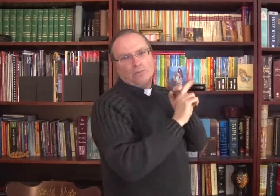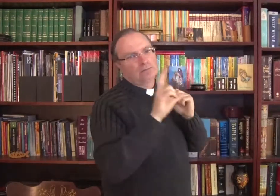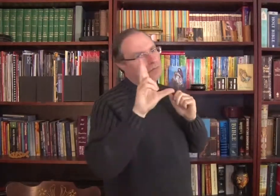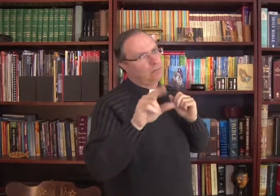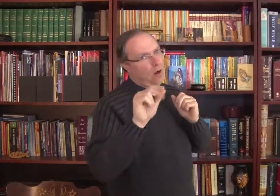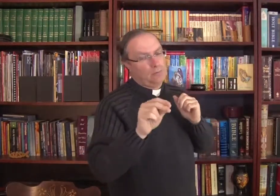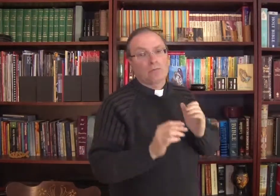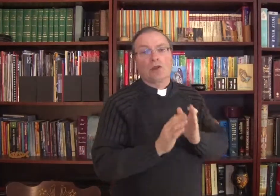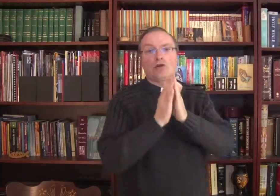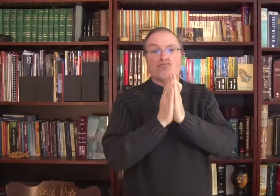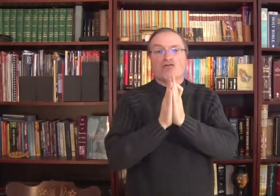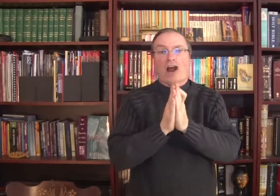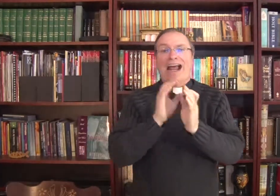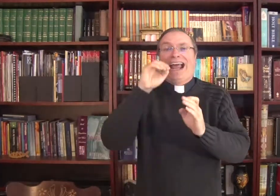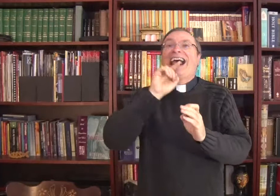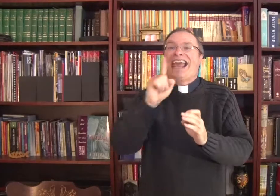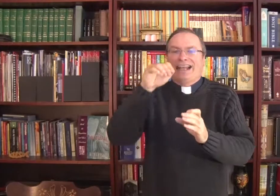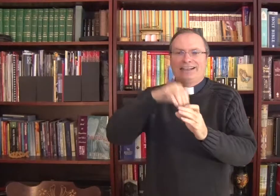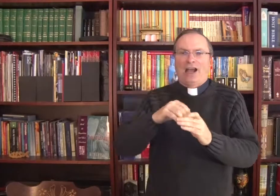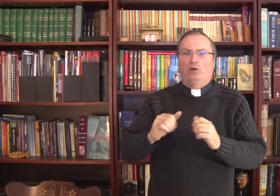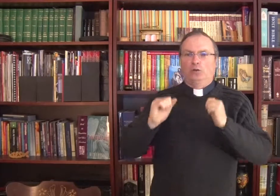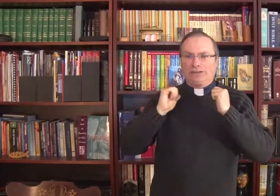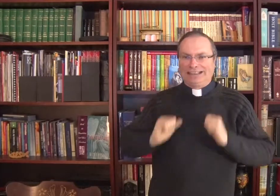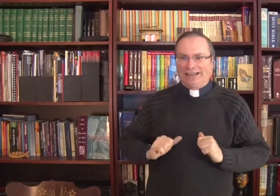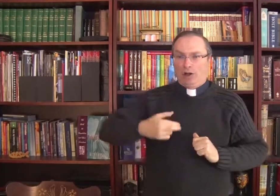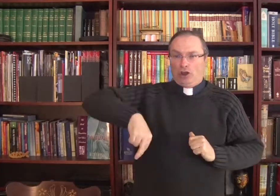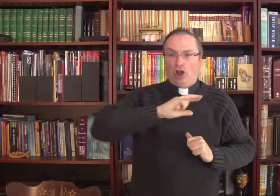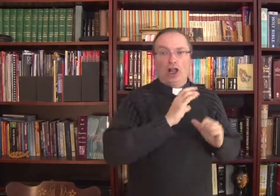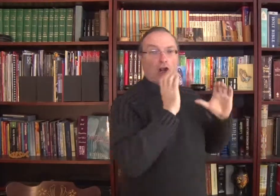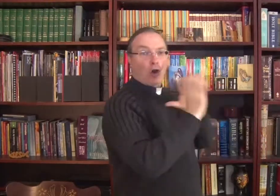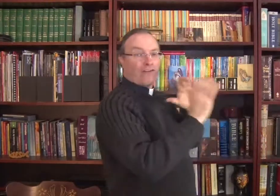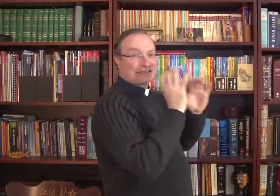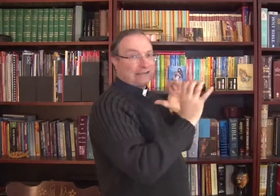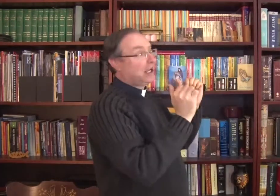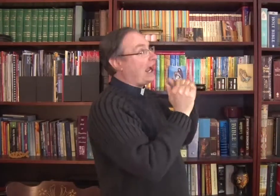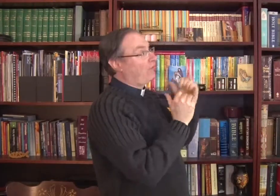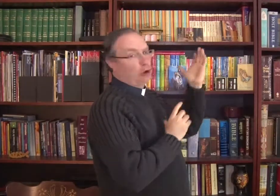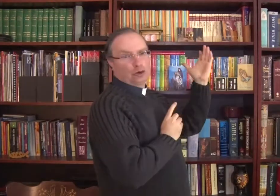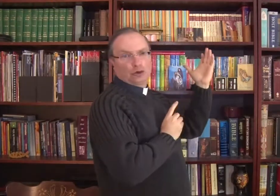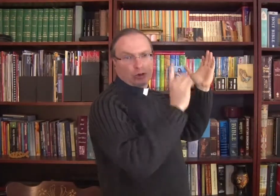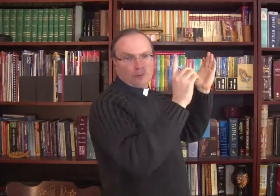Non, la prière est dans l’humilité de notre conversation avec Dieu.